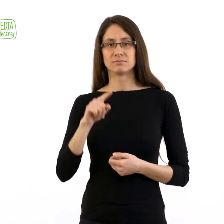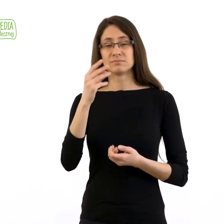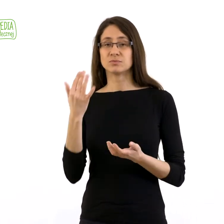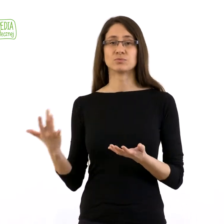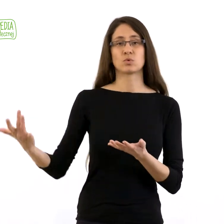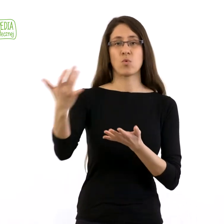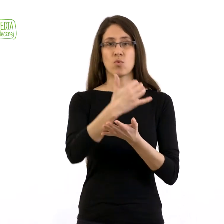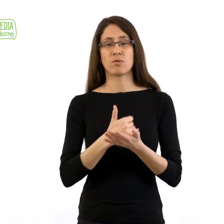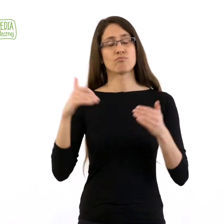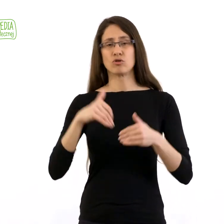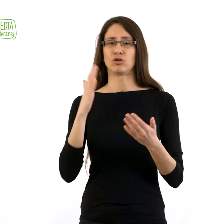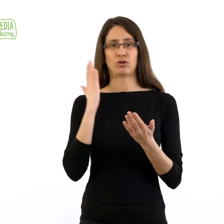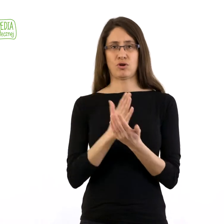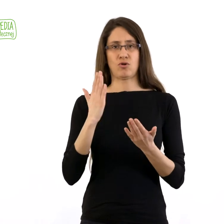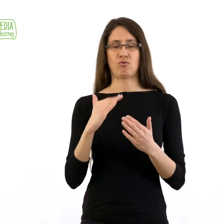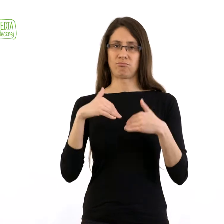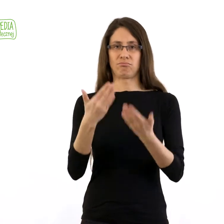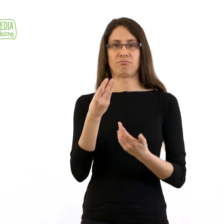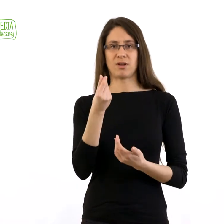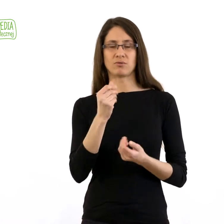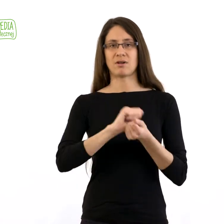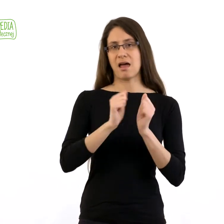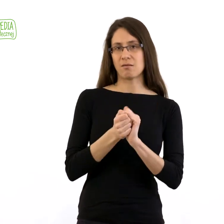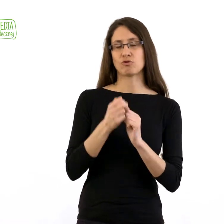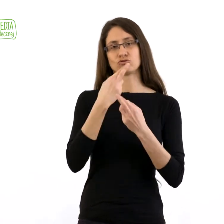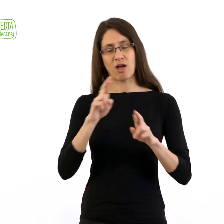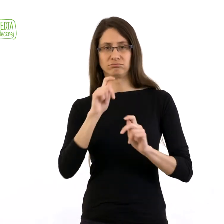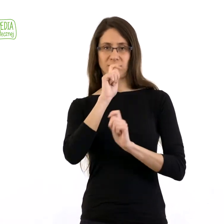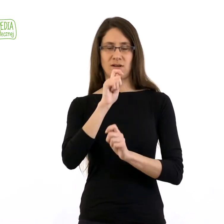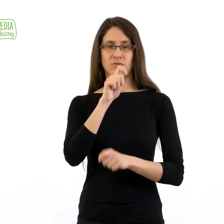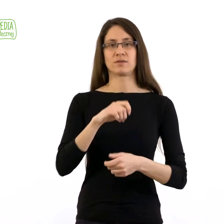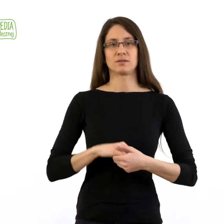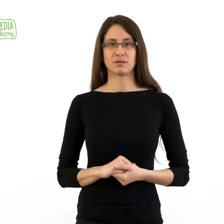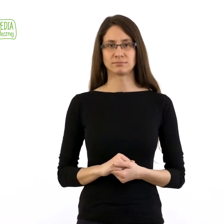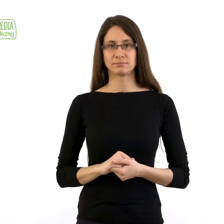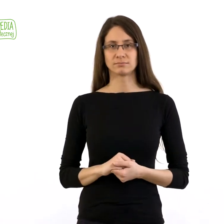W ramach zbiórki publicznej można pozyskiwać wyłącznie gotówkę lub dary rzeczowe.